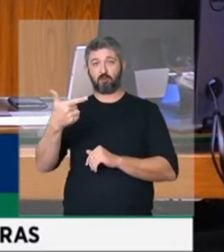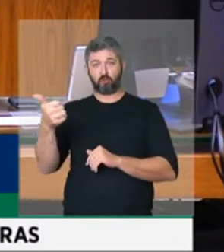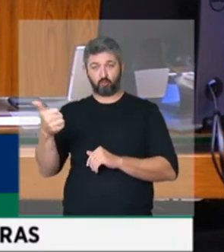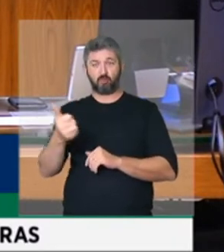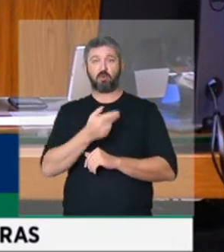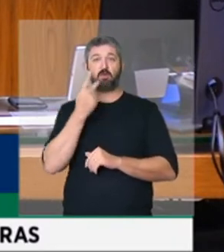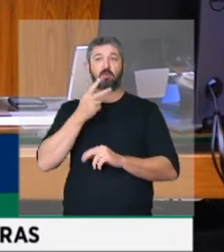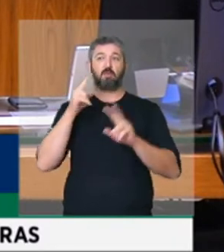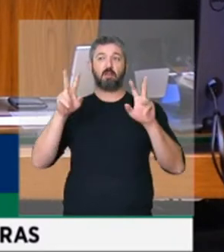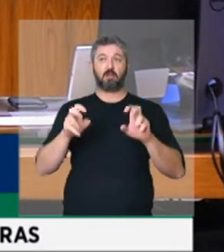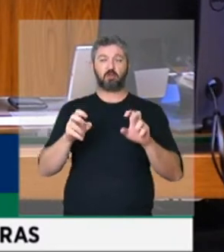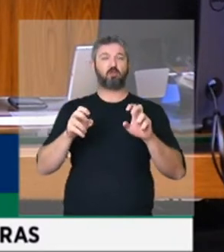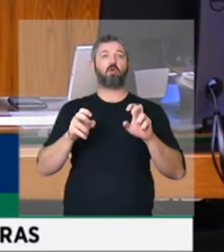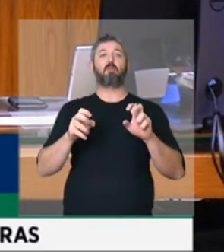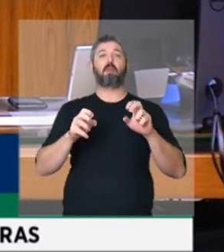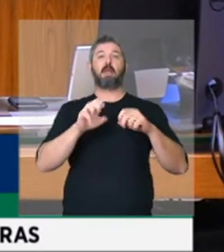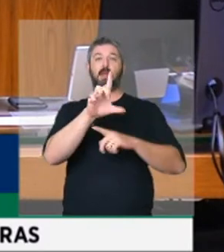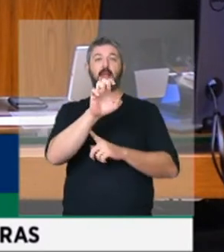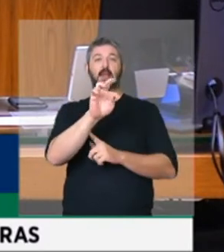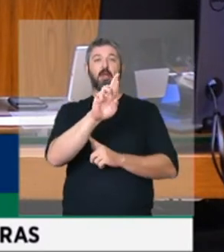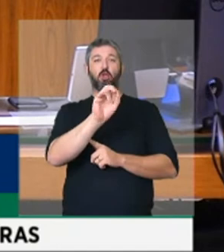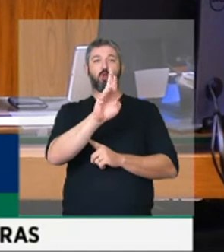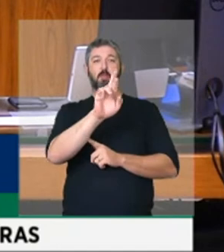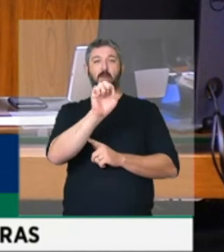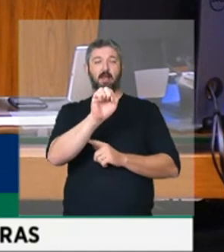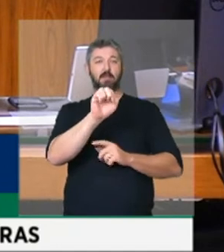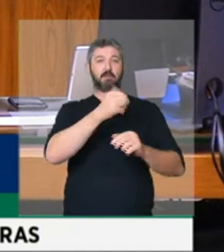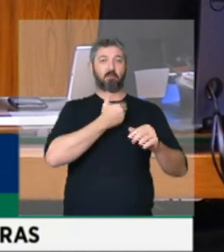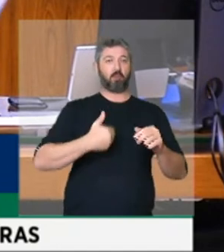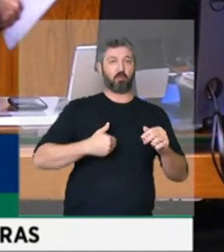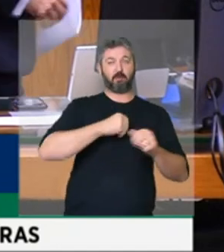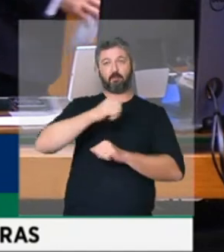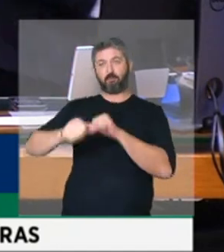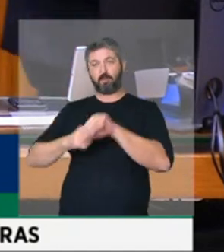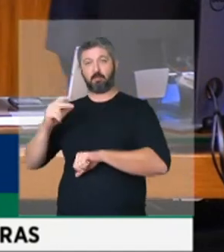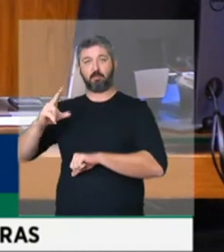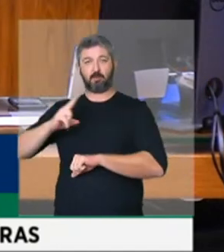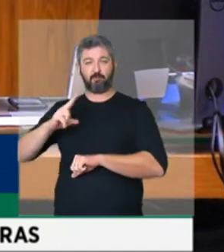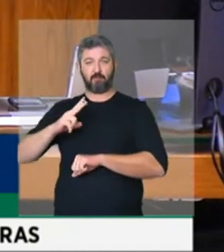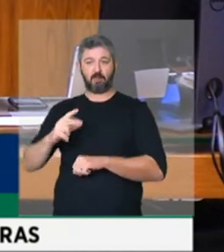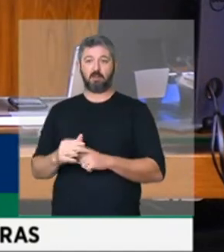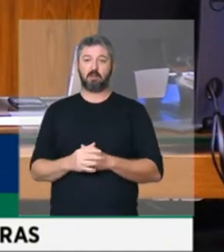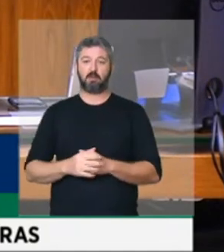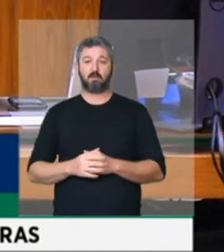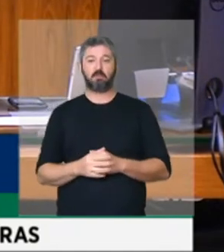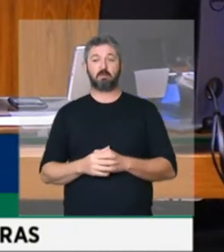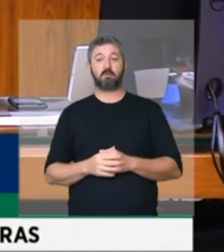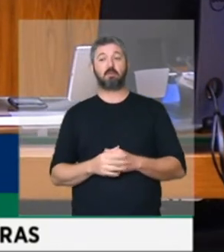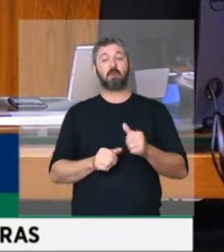°. 1031/21 QUE DISPÕE SOBRE A DESESTATIZAÇÃO DA EMPRESA CENTRAIS ELÉTRICAS BRASILEIRAS ELETROBRAS E